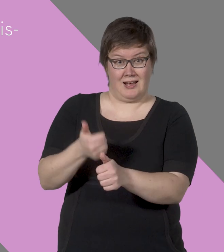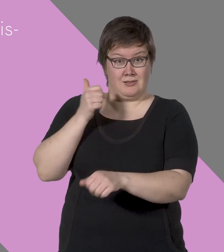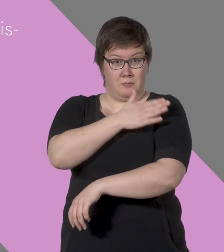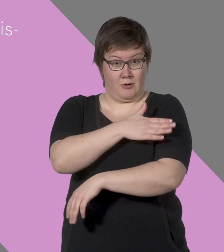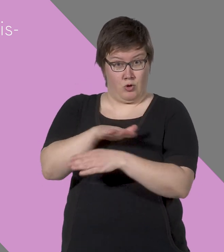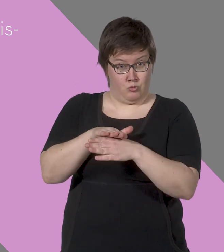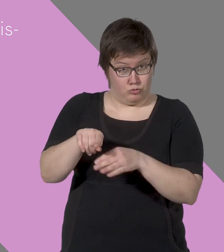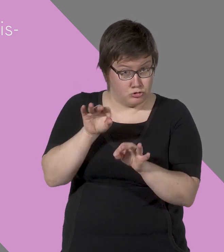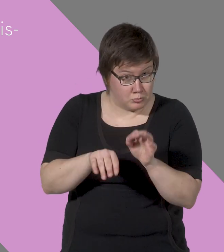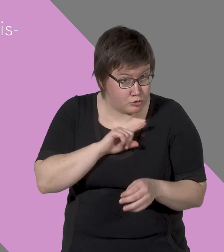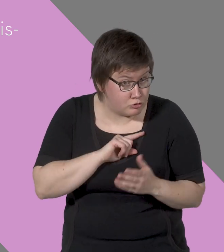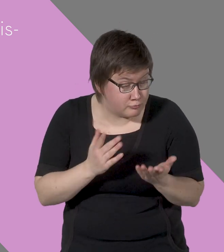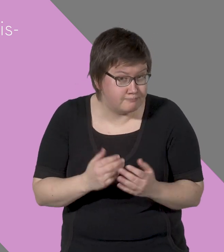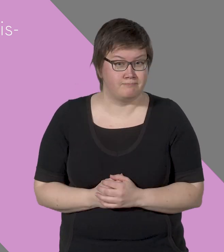käytettäväksi etäpalvelussa.